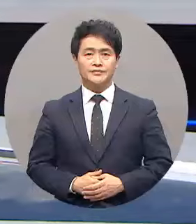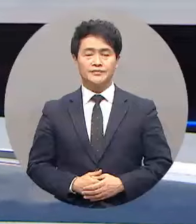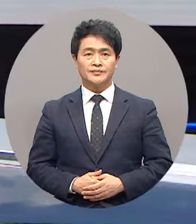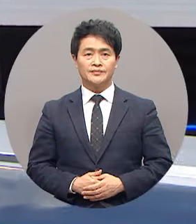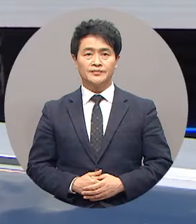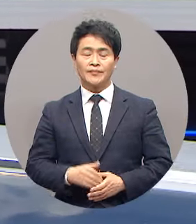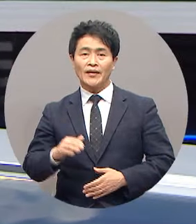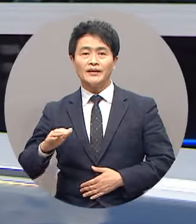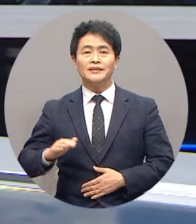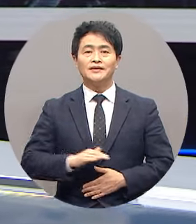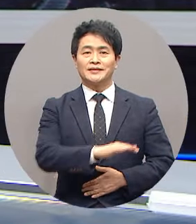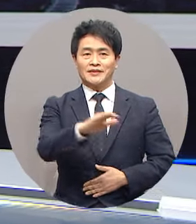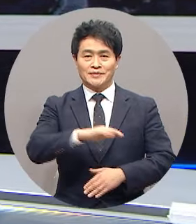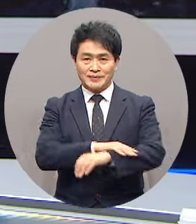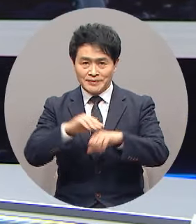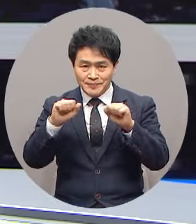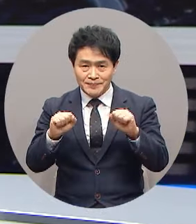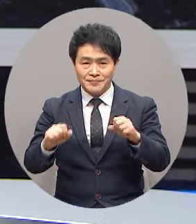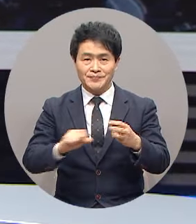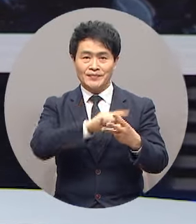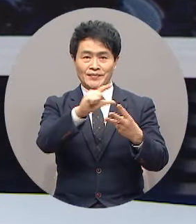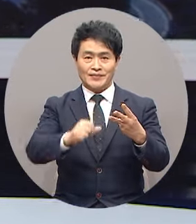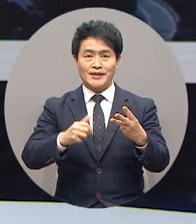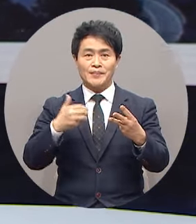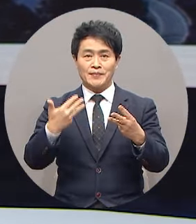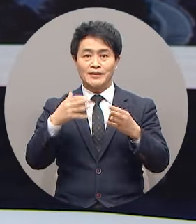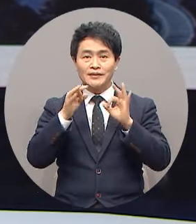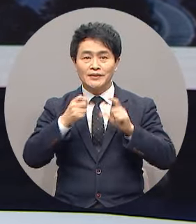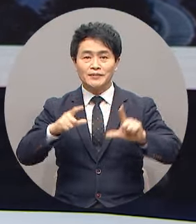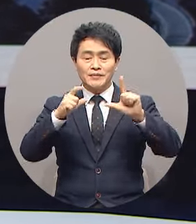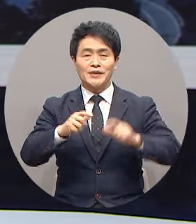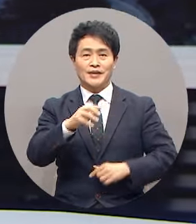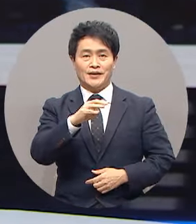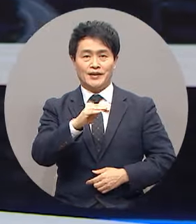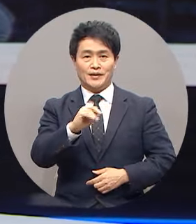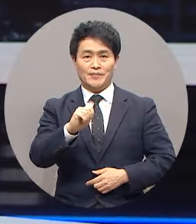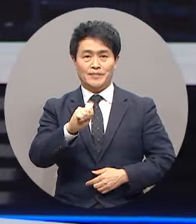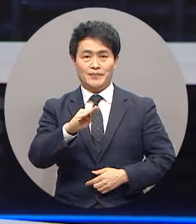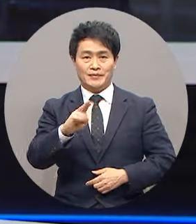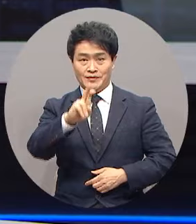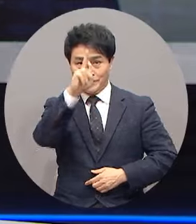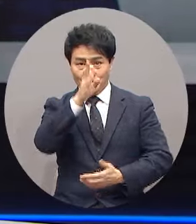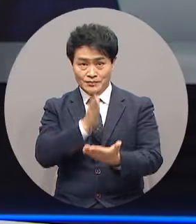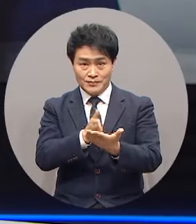(앵커) 여러분, 안녕하십니까?